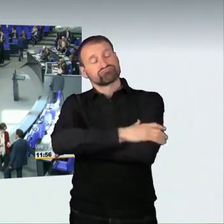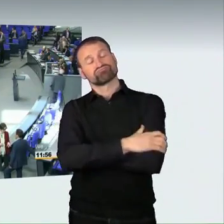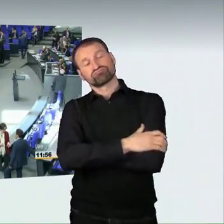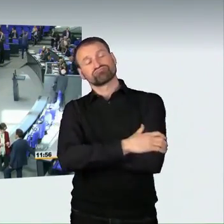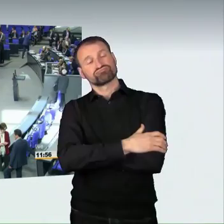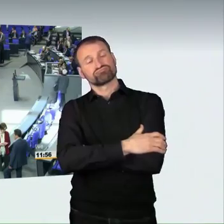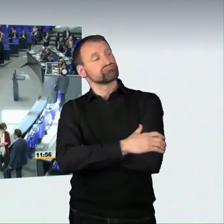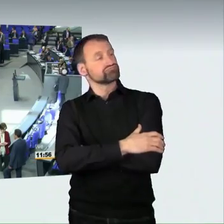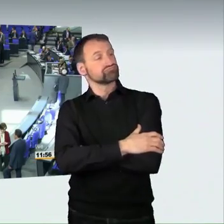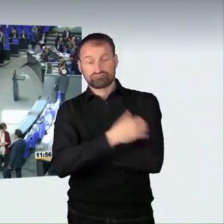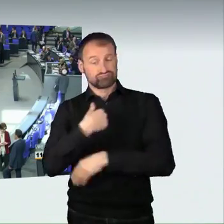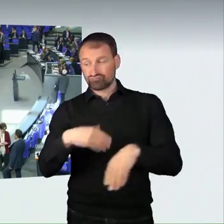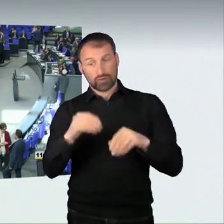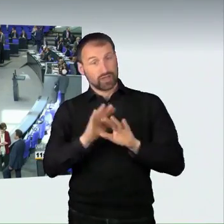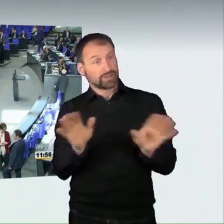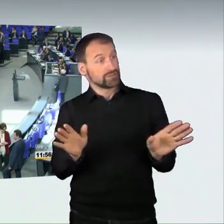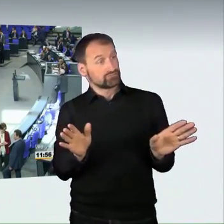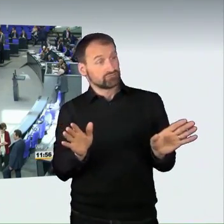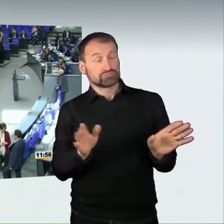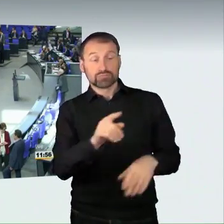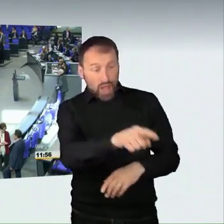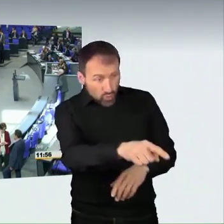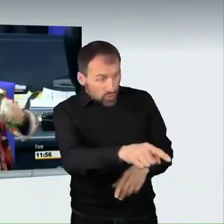Es betrifft Sie auch. Darf ich Sie bitten, Platz zu nehmen